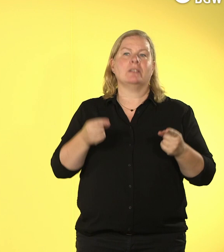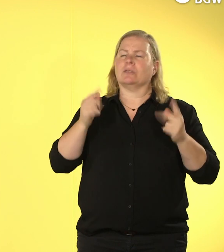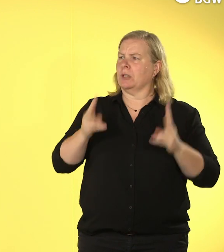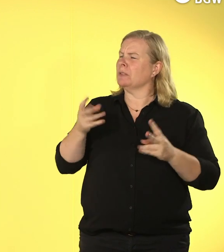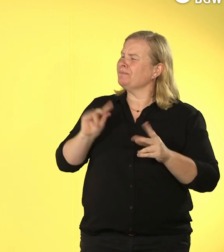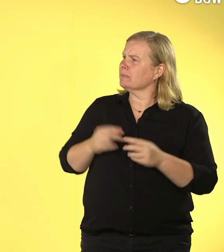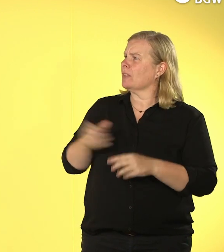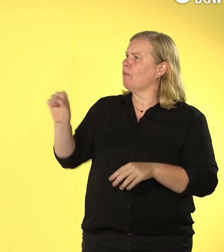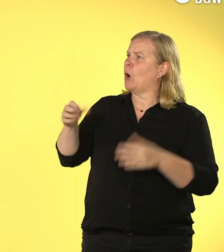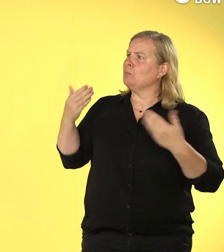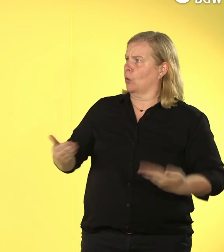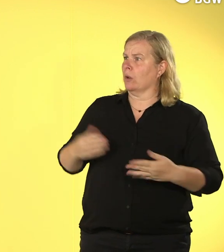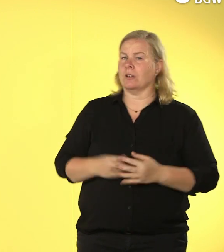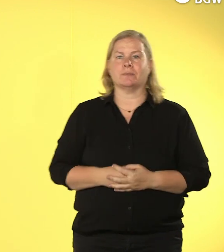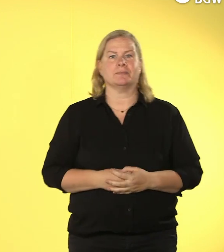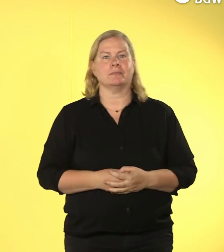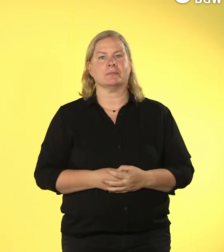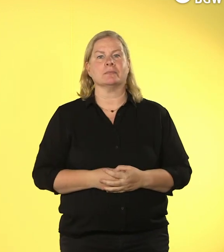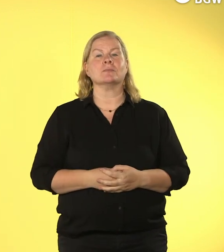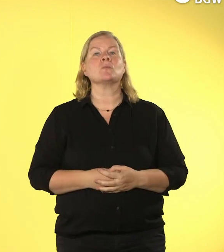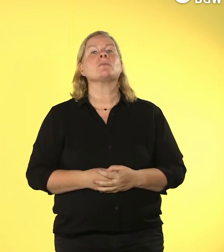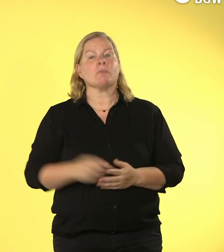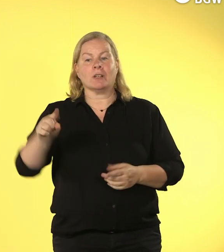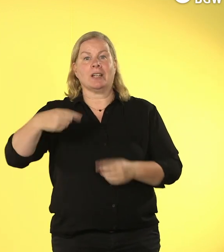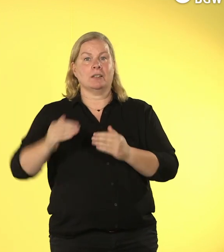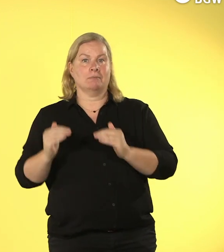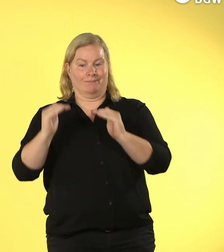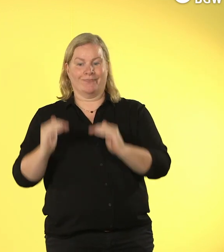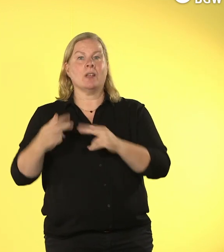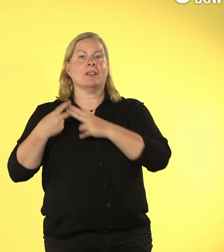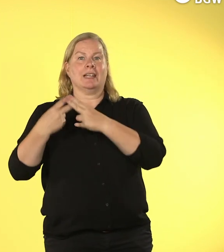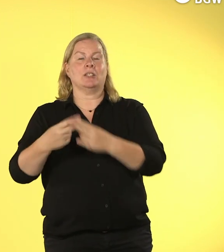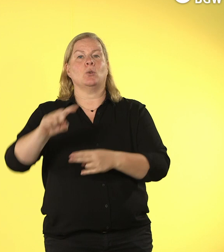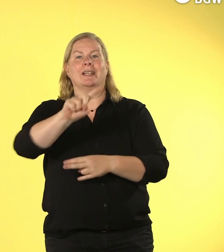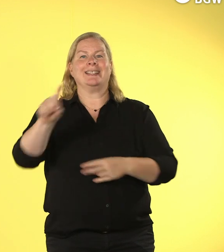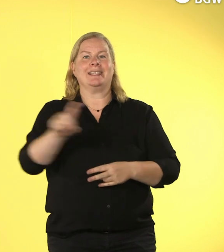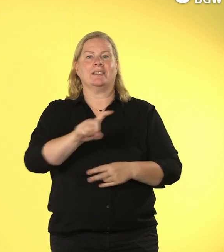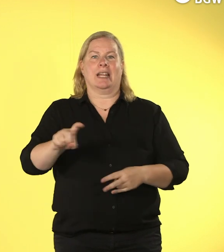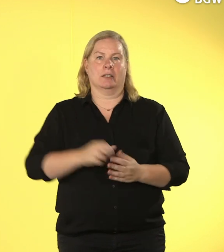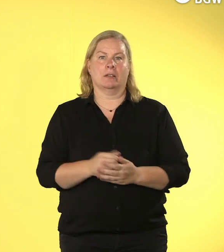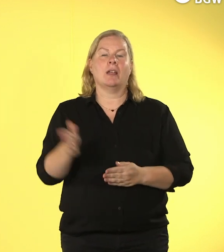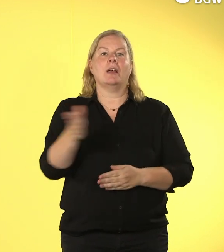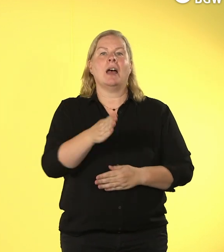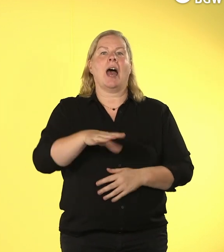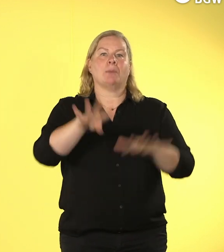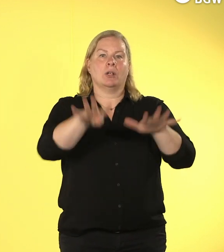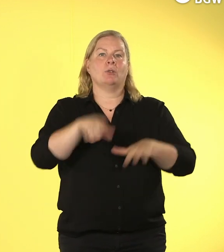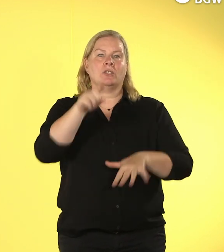Dann folgt diese Generation Z, ab 1994 geboren.